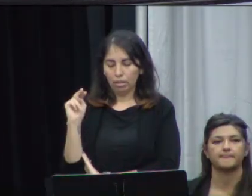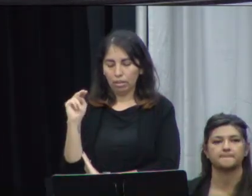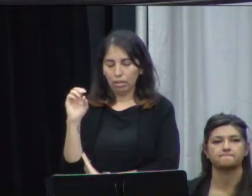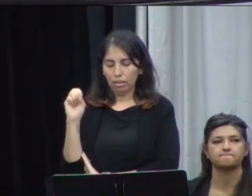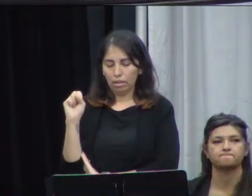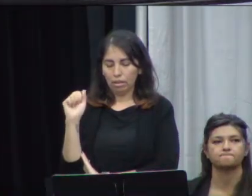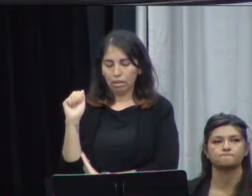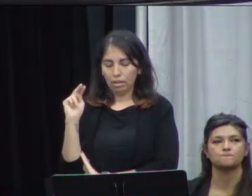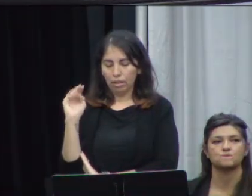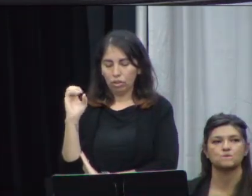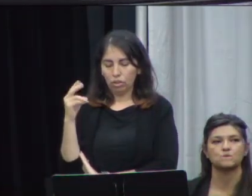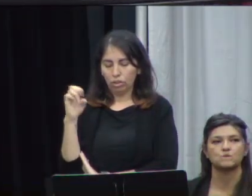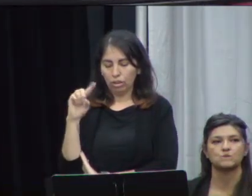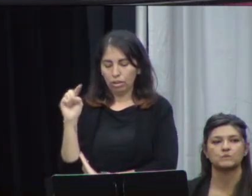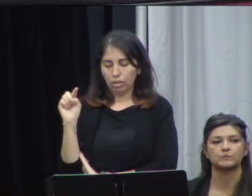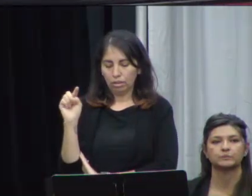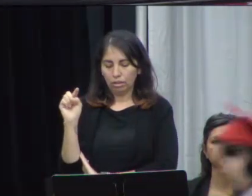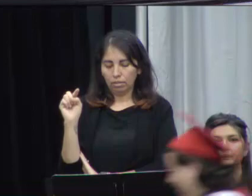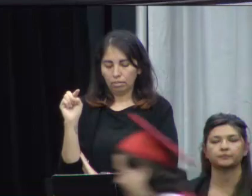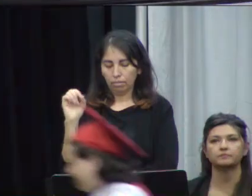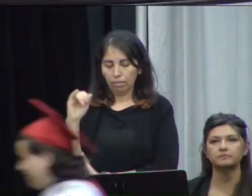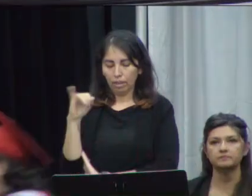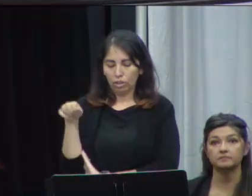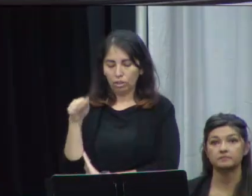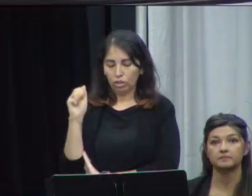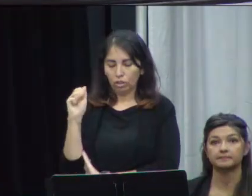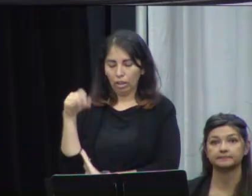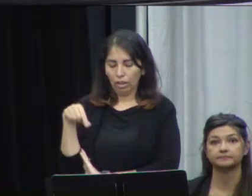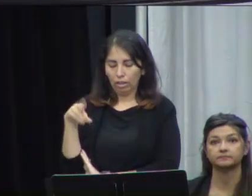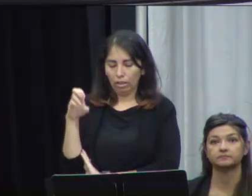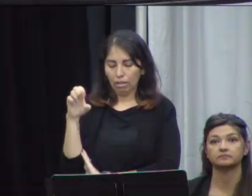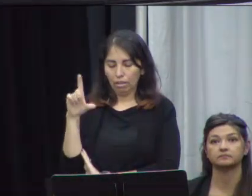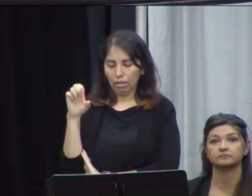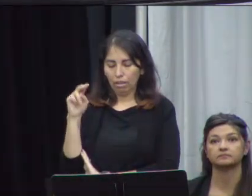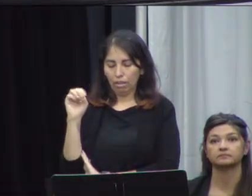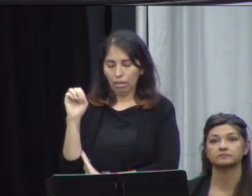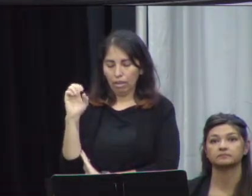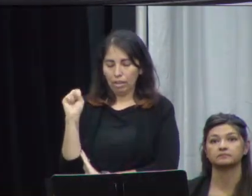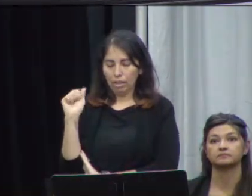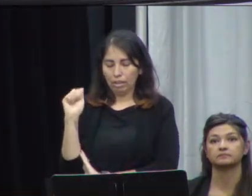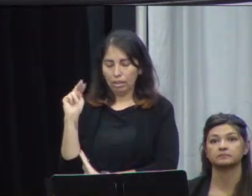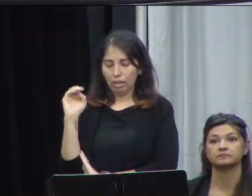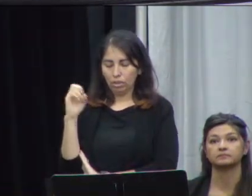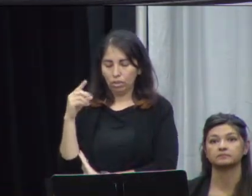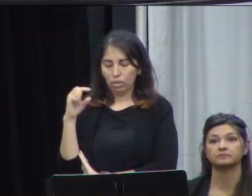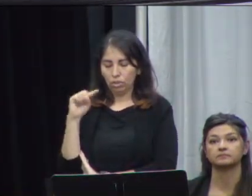(audience applauds) Jaqueline Sanchez-Pallardes. (audience applauds)